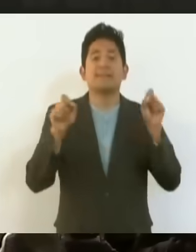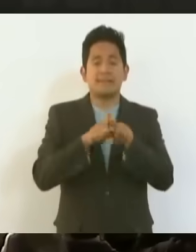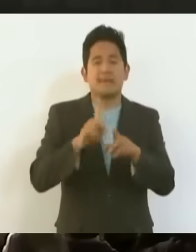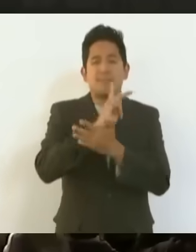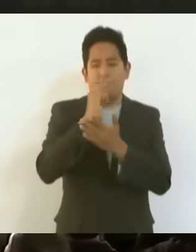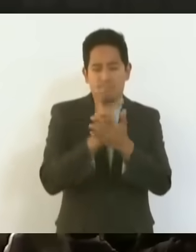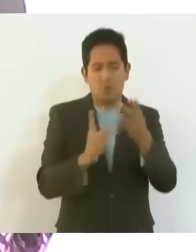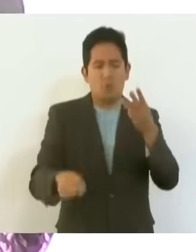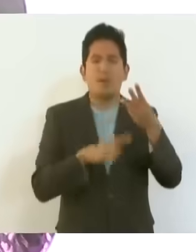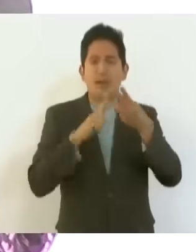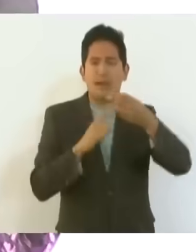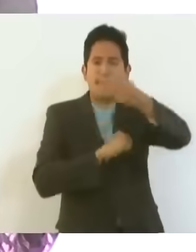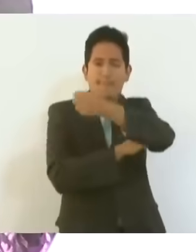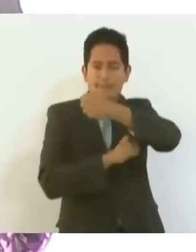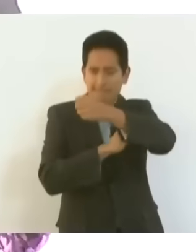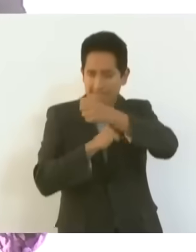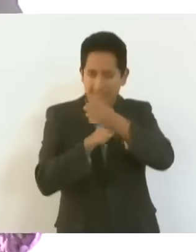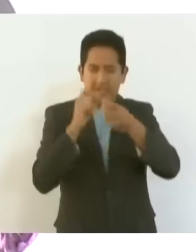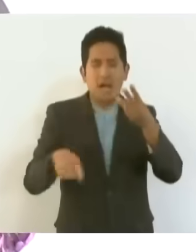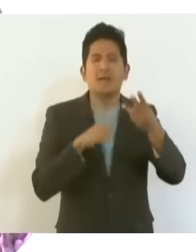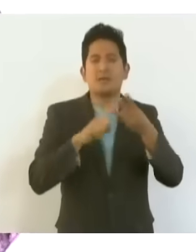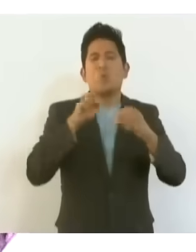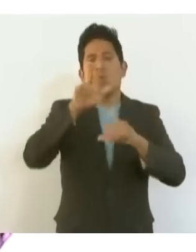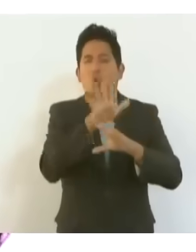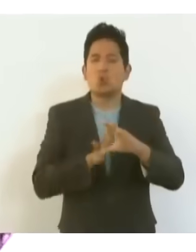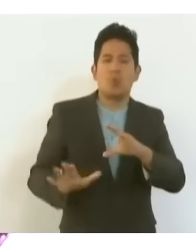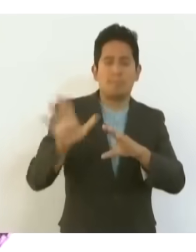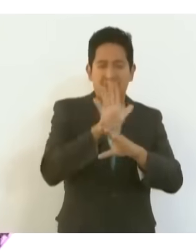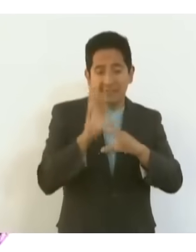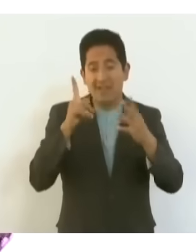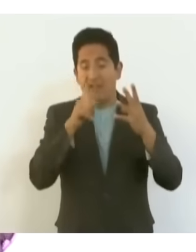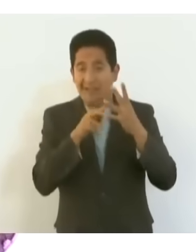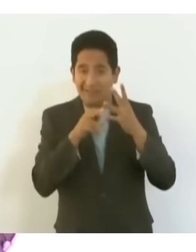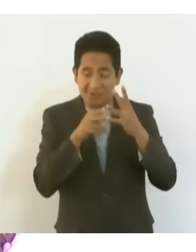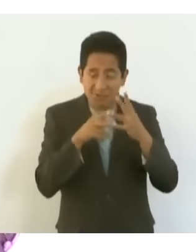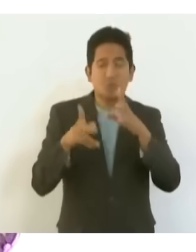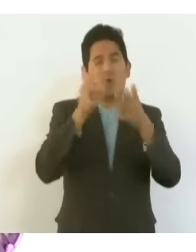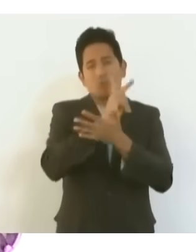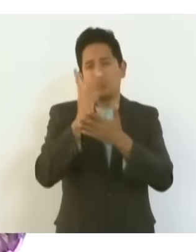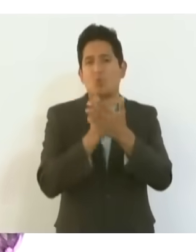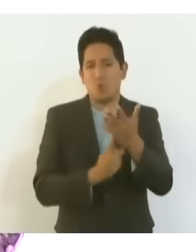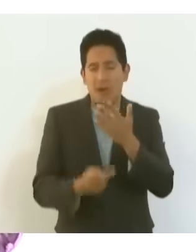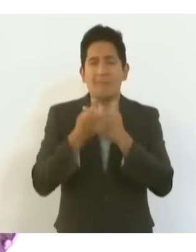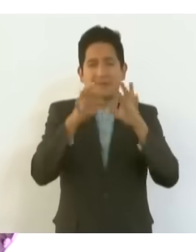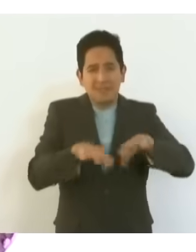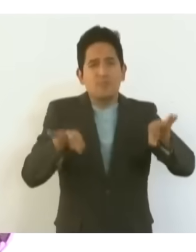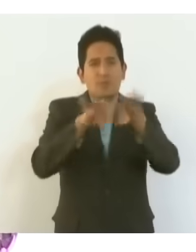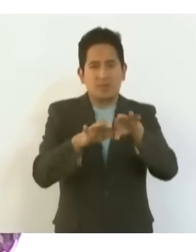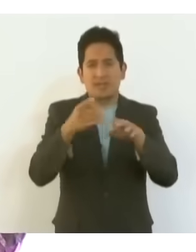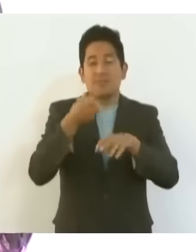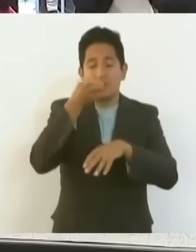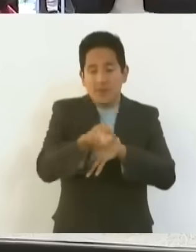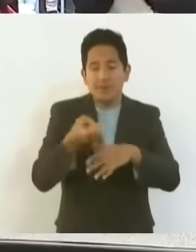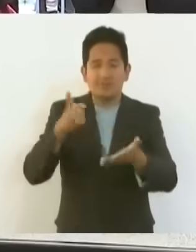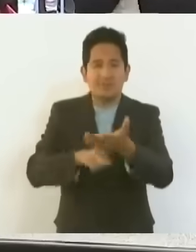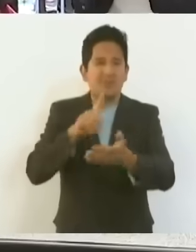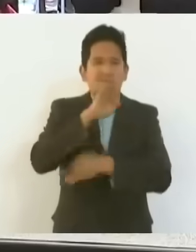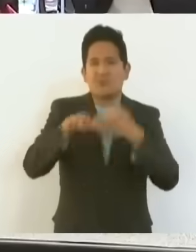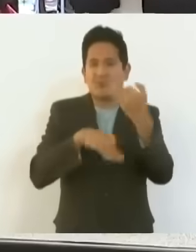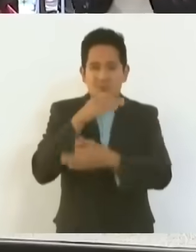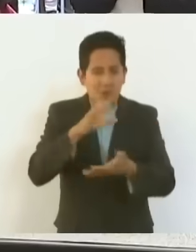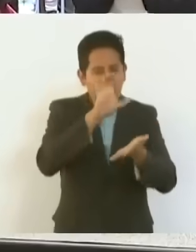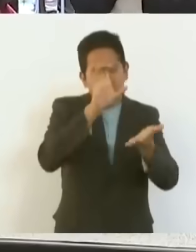son generadores de paz y convivencia en las comunidades. Un aplauso a todos los que trabajan